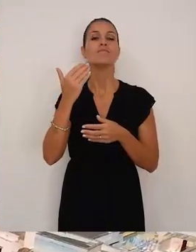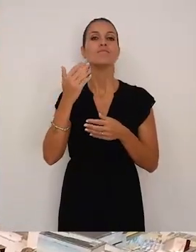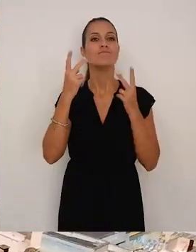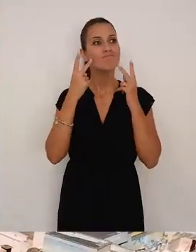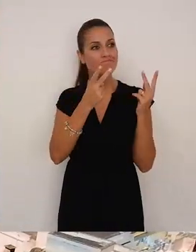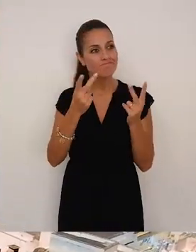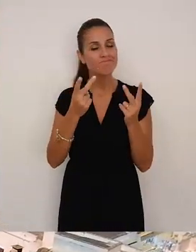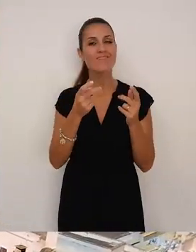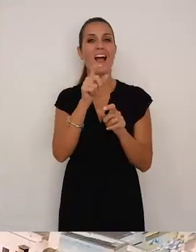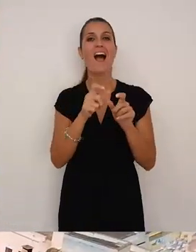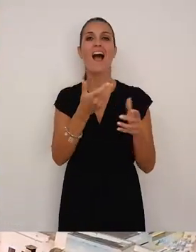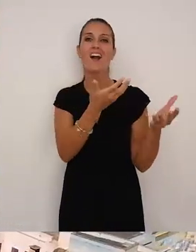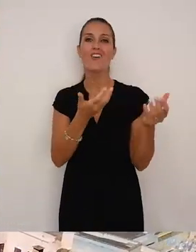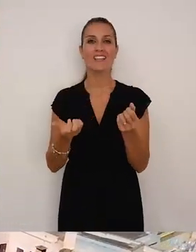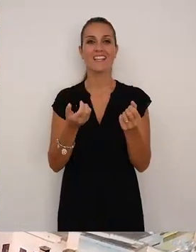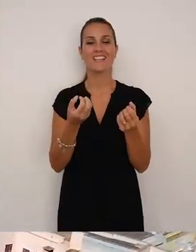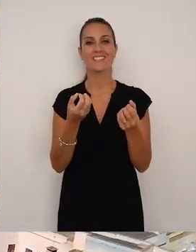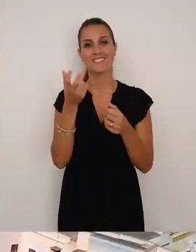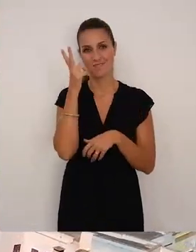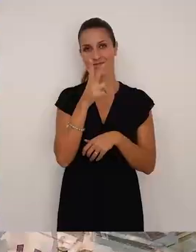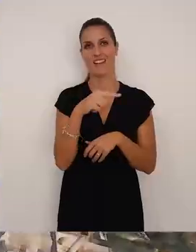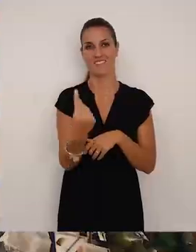della autenticità e dell’accoglienza salentina.